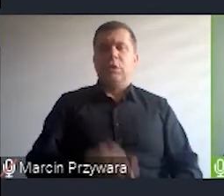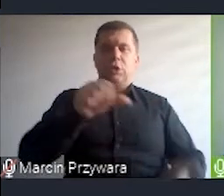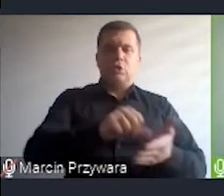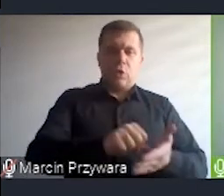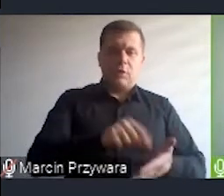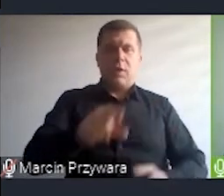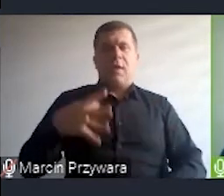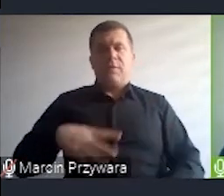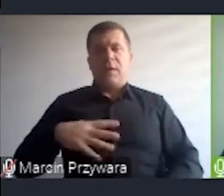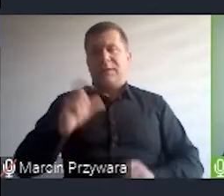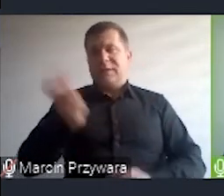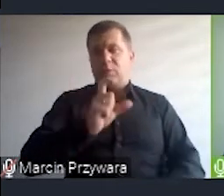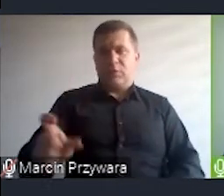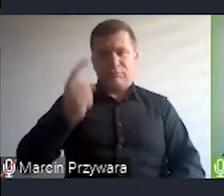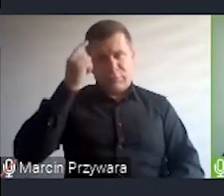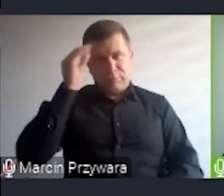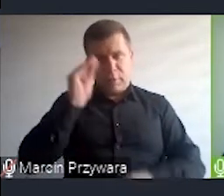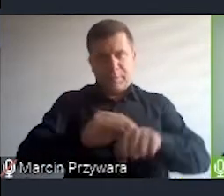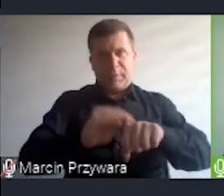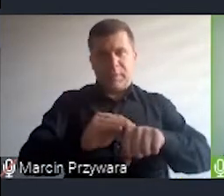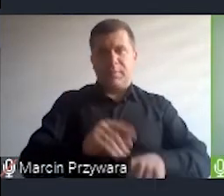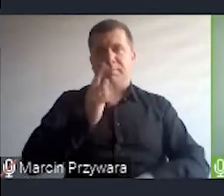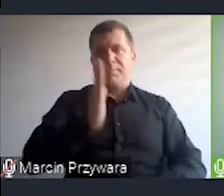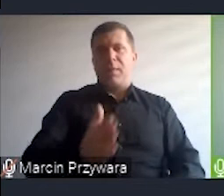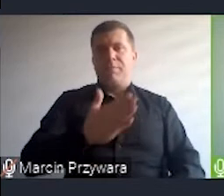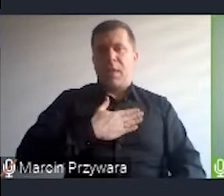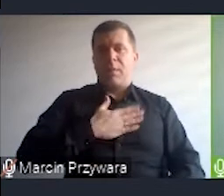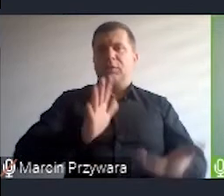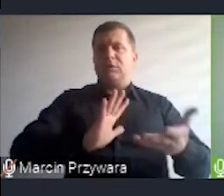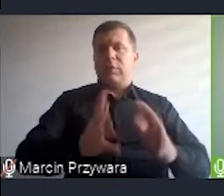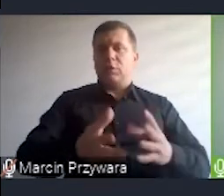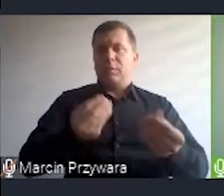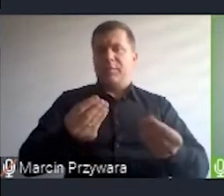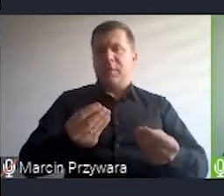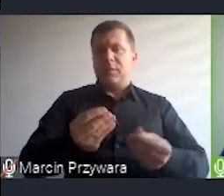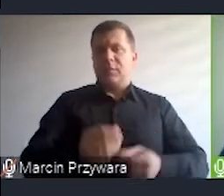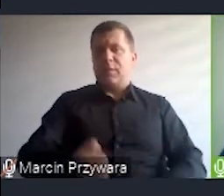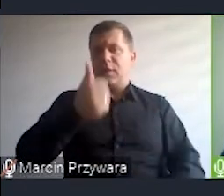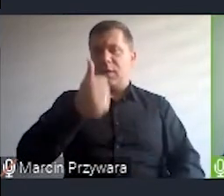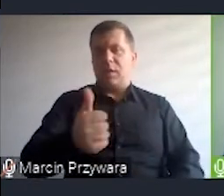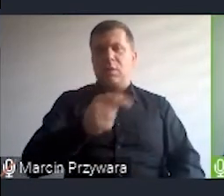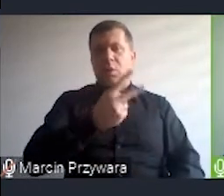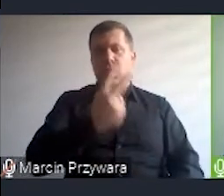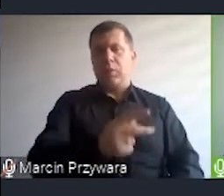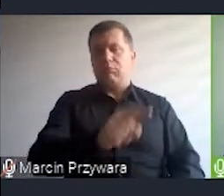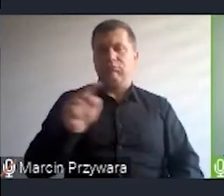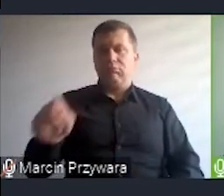Cały czas wspominam, że tutaj będziemy mieli w sposobach finansowania jedną i drugą kategorię - podejmujemy.